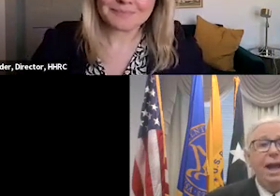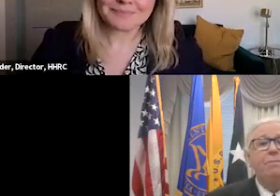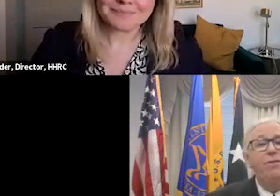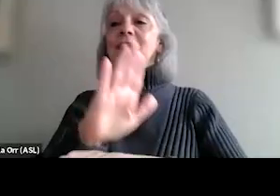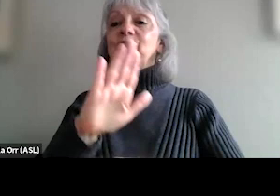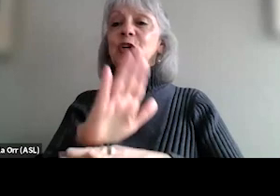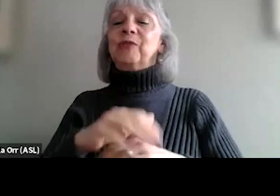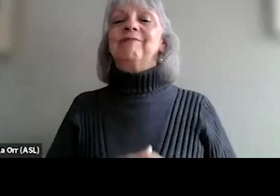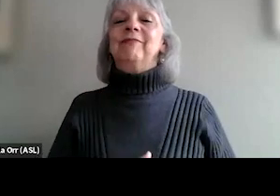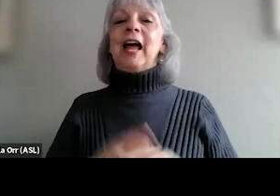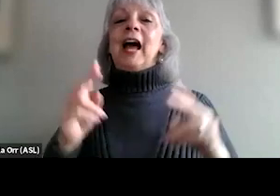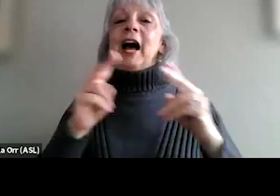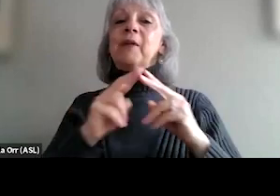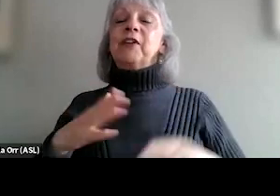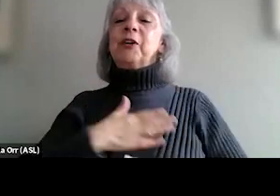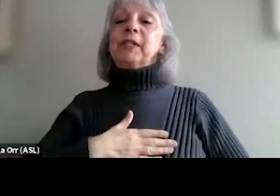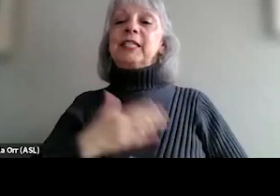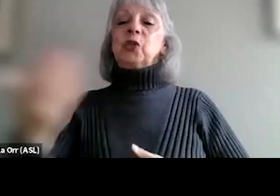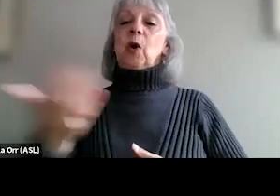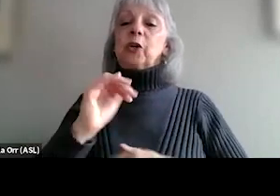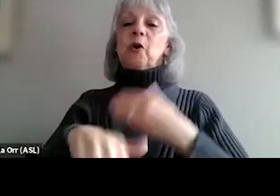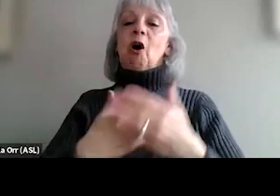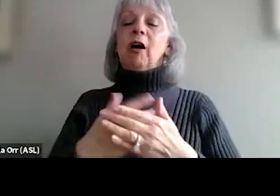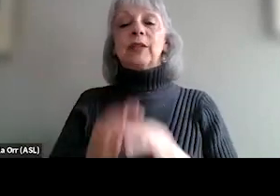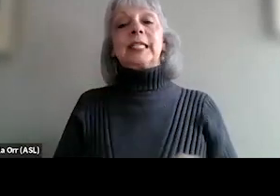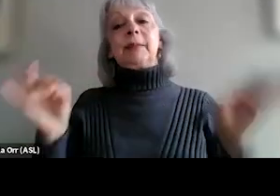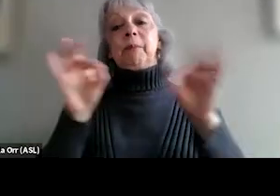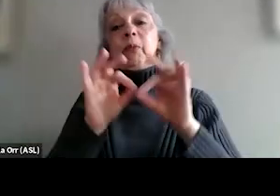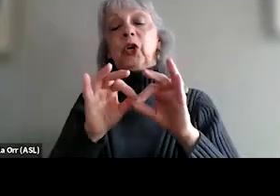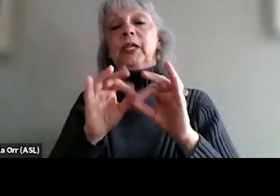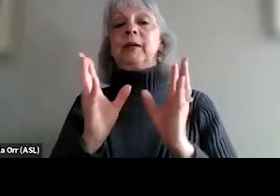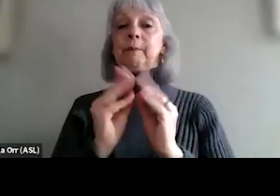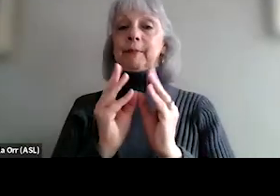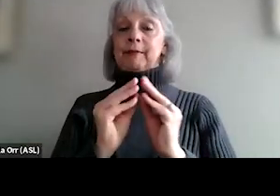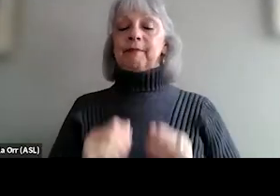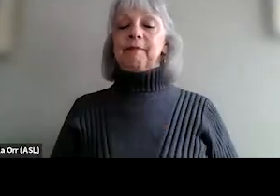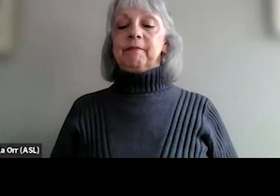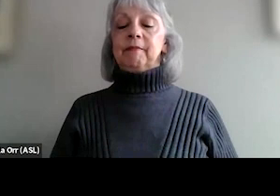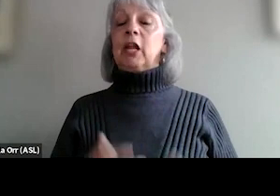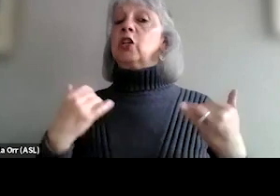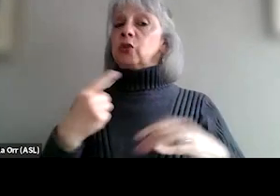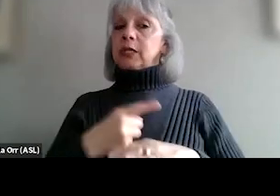Me complace mucho darles la bienvenida a todos a esta importante conferencia. Hoy voy a compartir algunas reflexiones